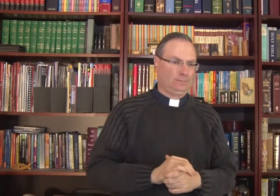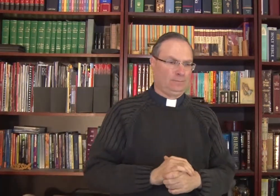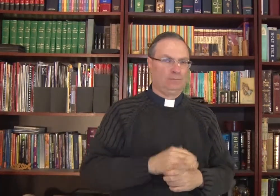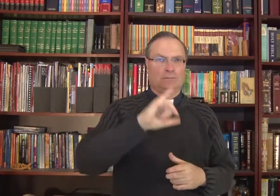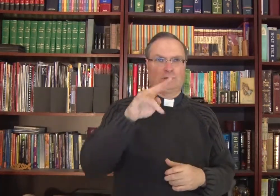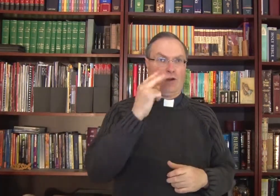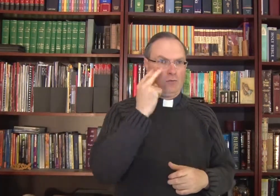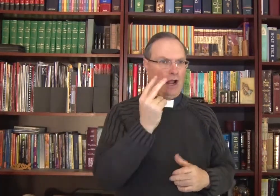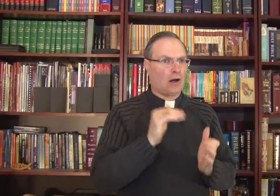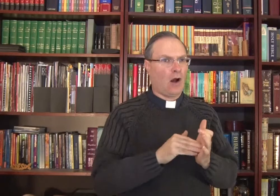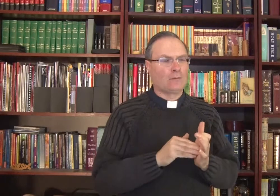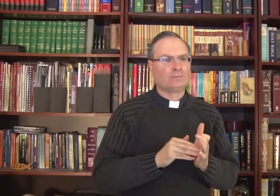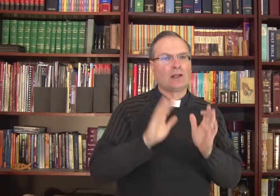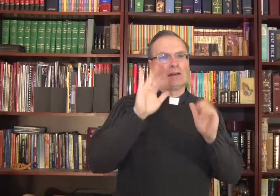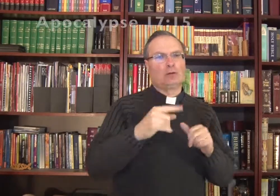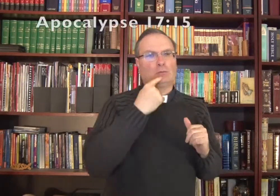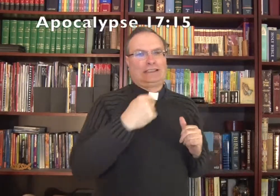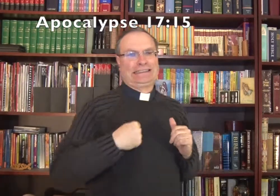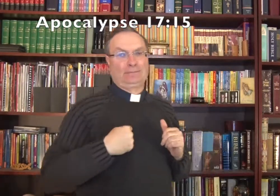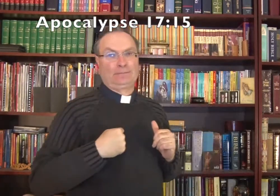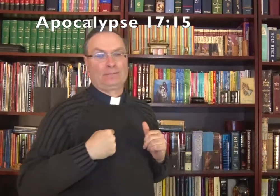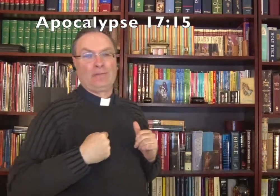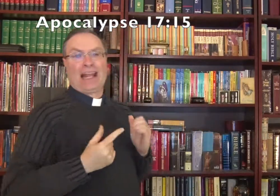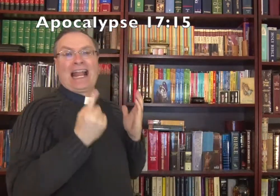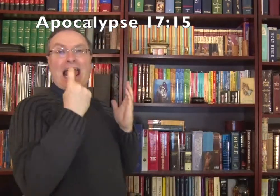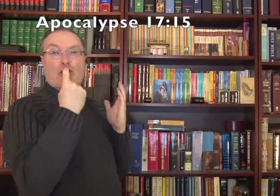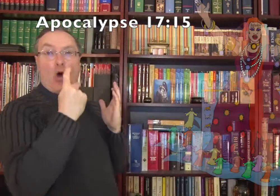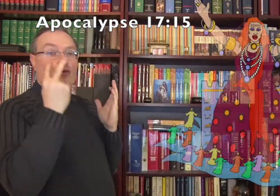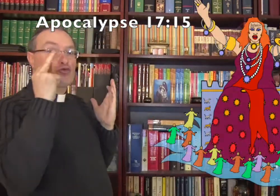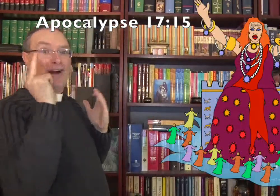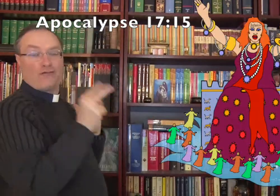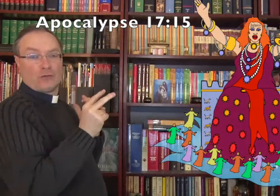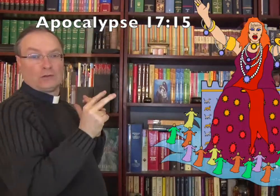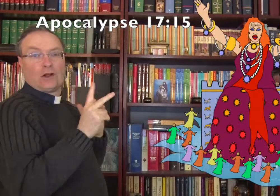Jean voyait encore: «Puis il me dit: «Les eaux que tu as vues,